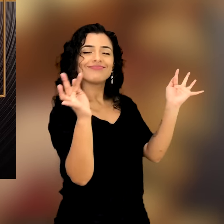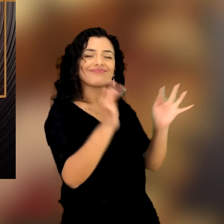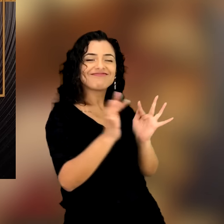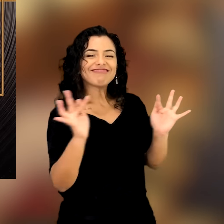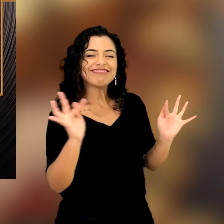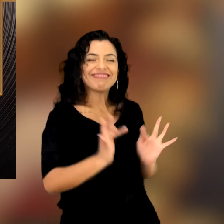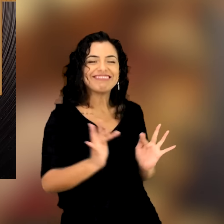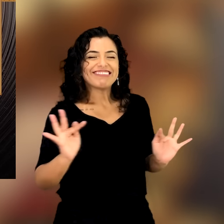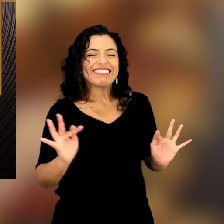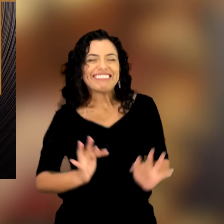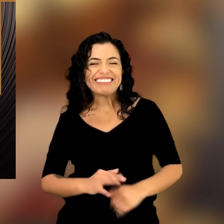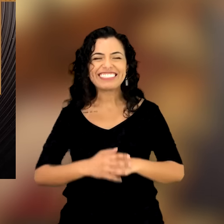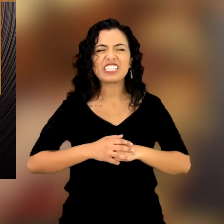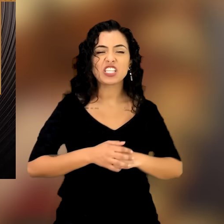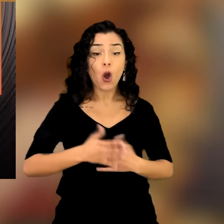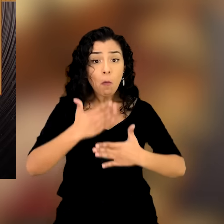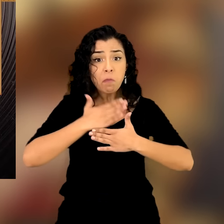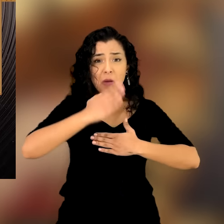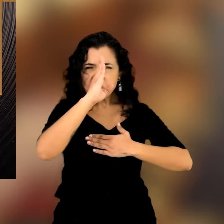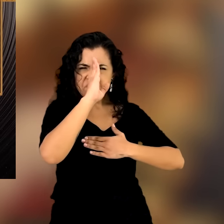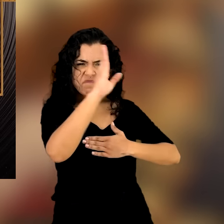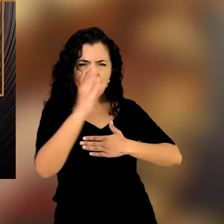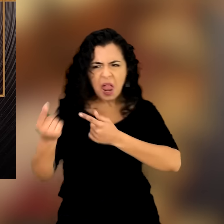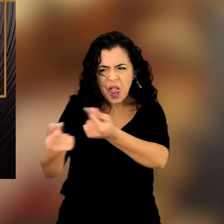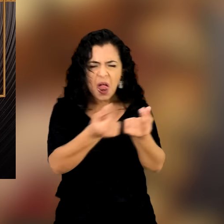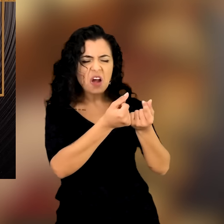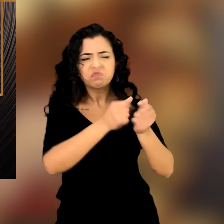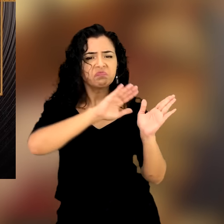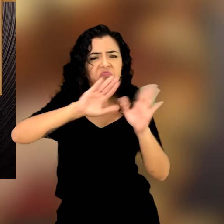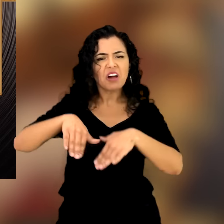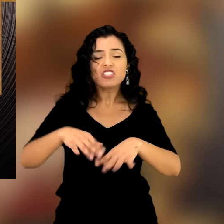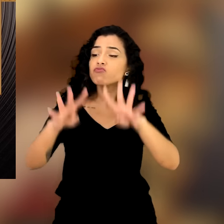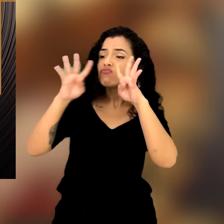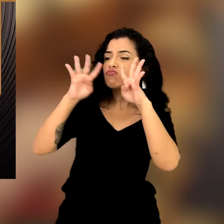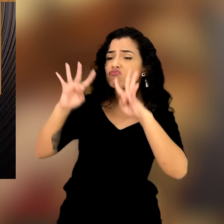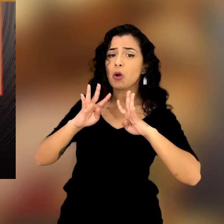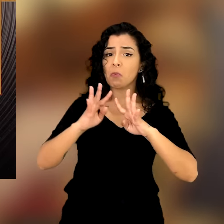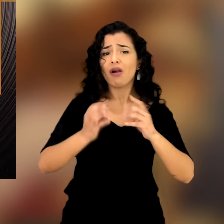de muito para ser feliz (Max B.O.) Deixa comigo! O meu capital de giro é a voz que não se cala Onde muitos pelo cifrão perderam o valor da fala